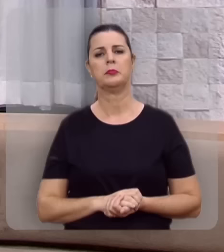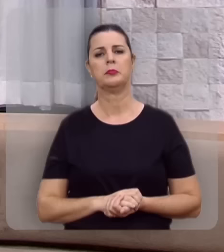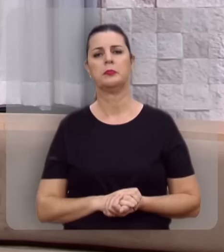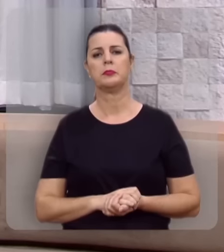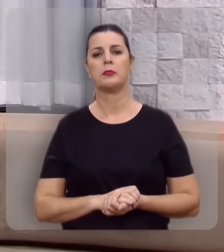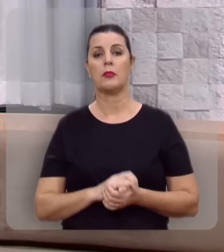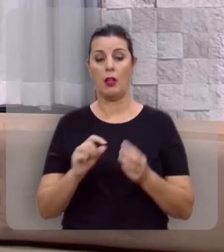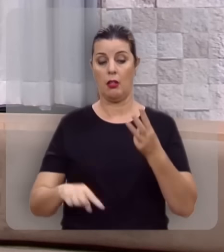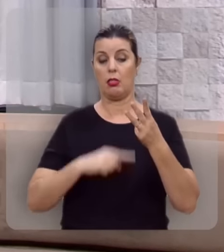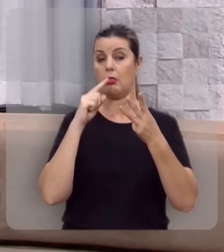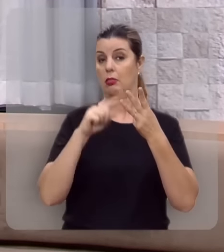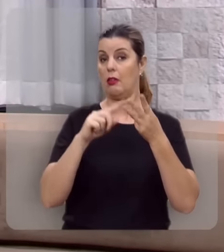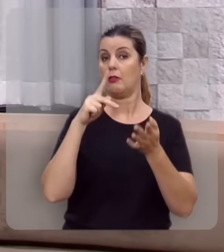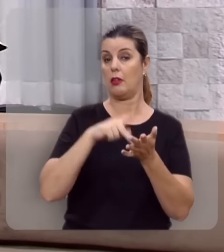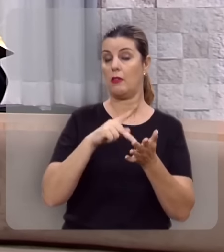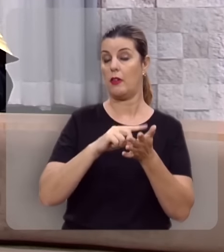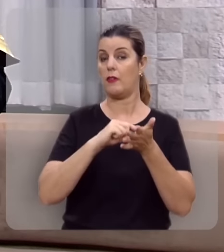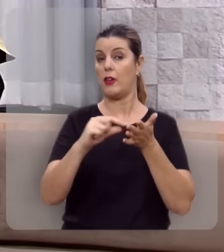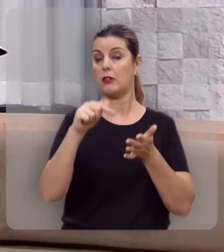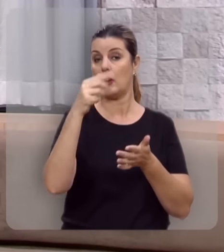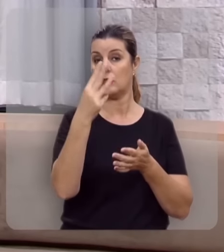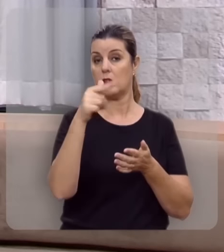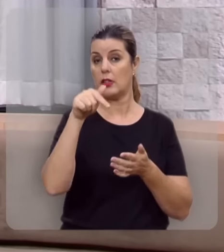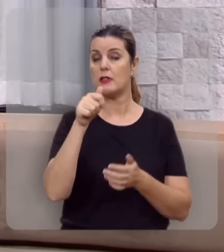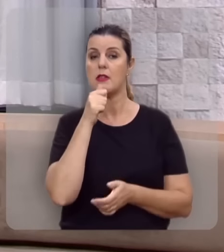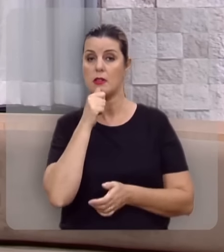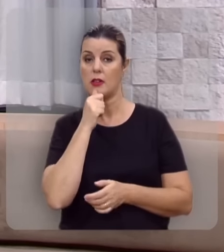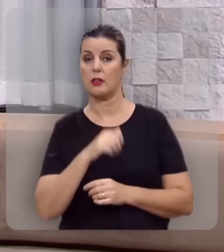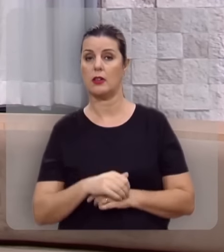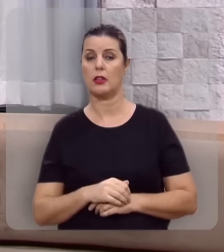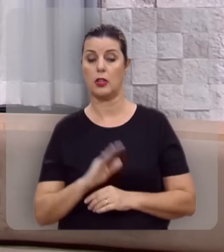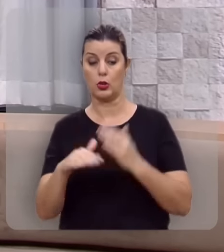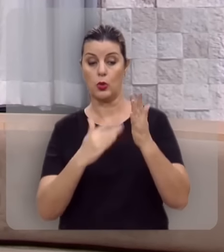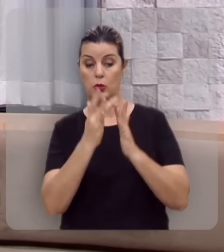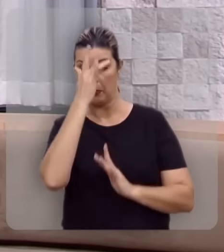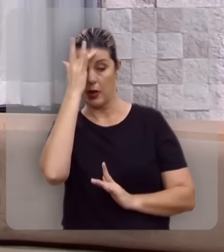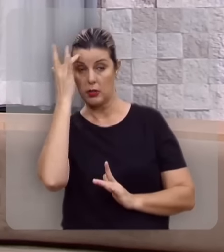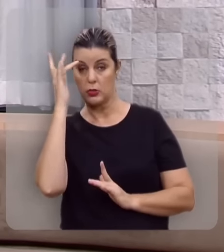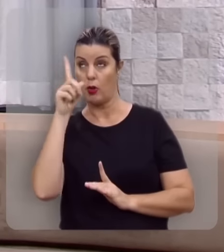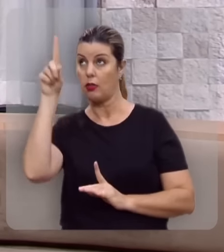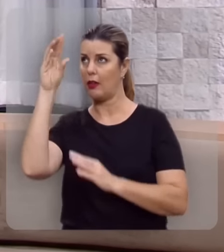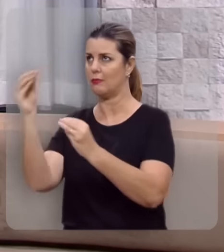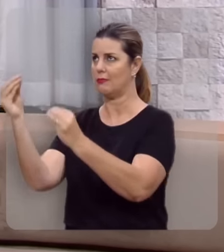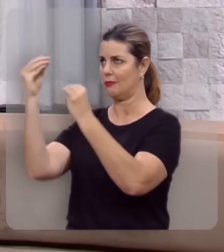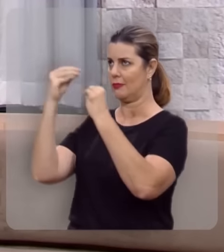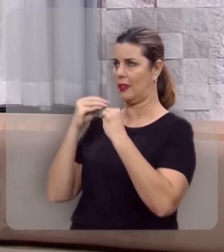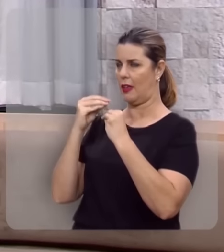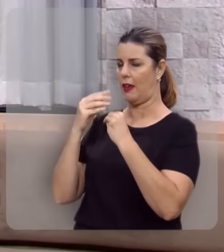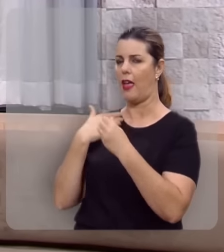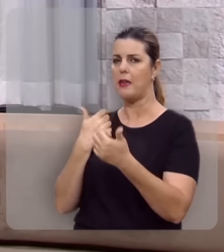A terceira verdade, está aqui no verso 37 ainda, "todo aquele que meu pai me dá, esse virá a mim".